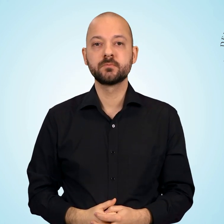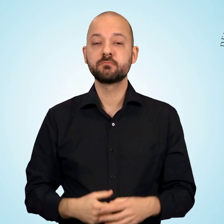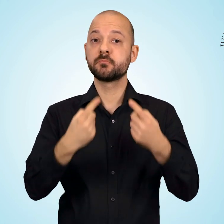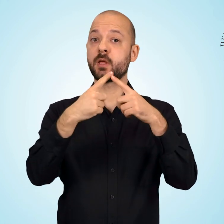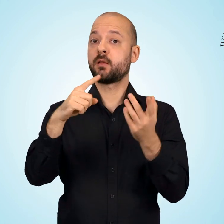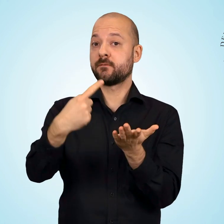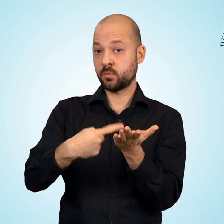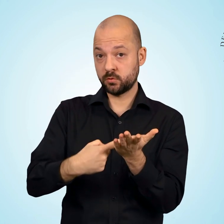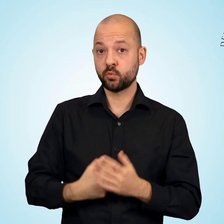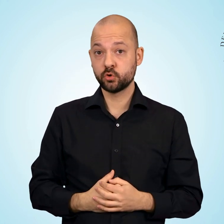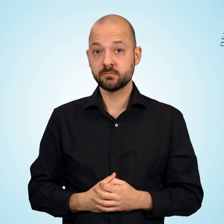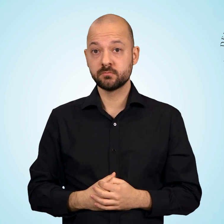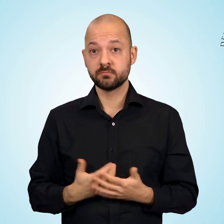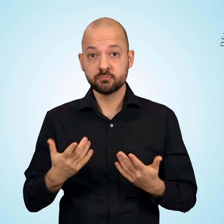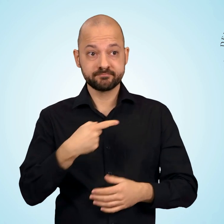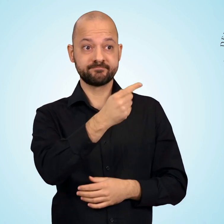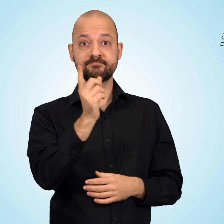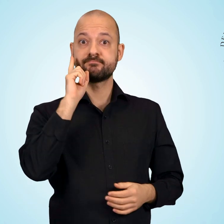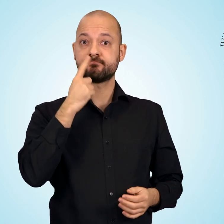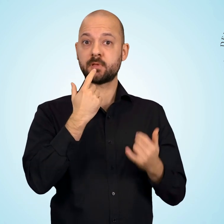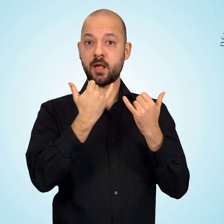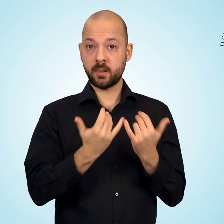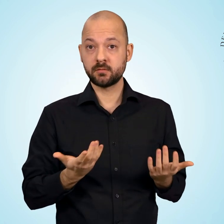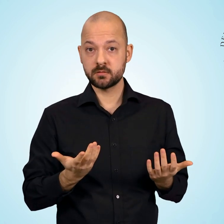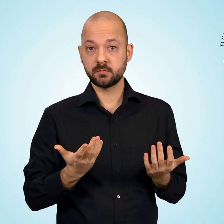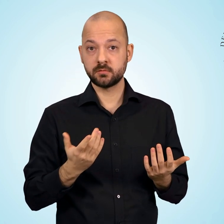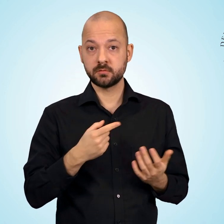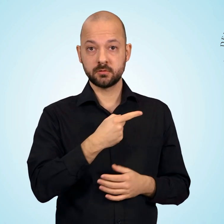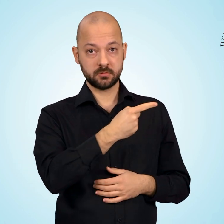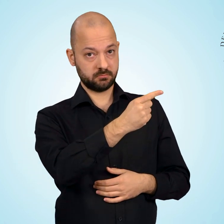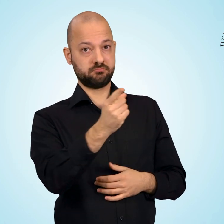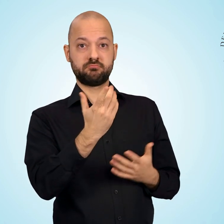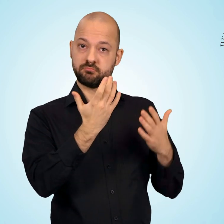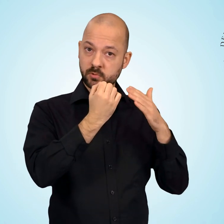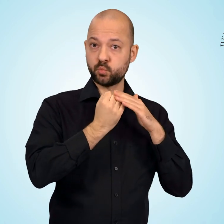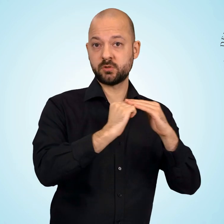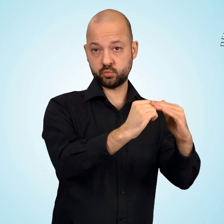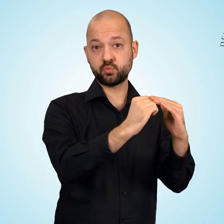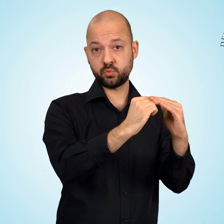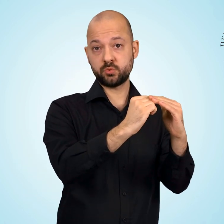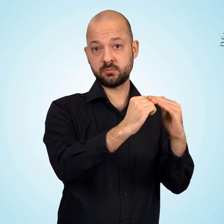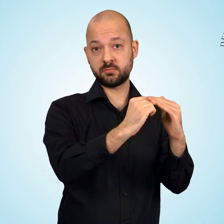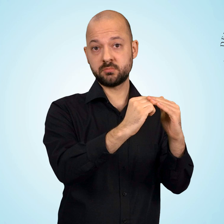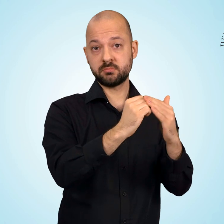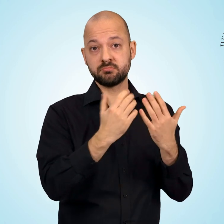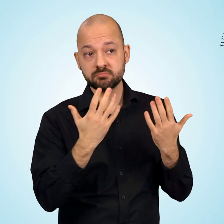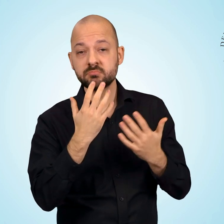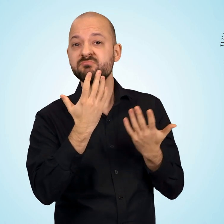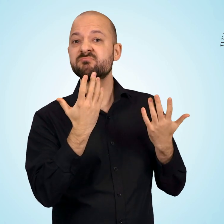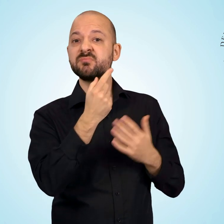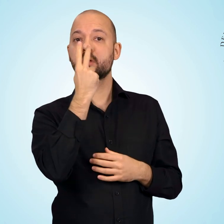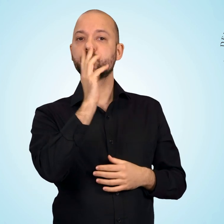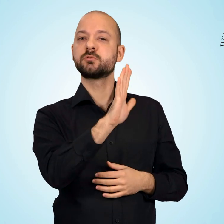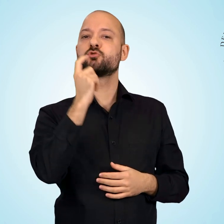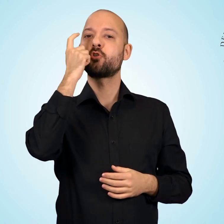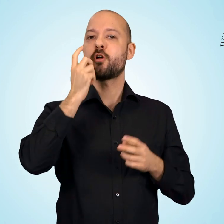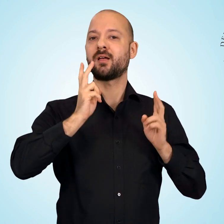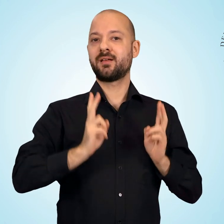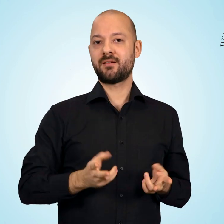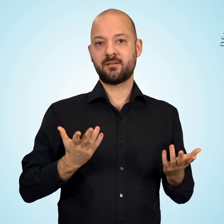Die Unterstützung für gehörlose Eltern, die in der Ausübung des Sorgerechts